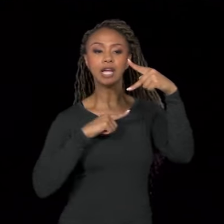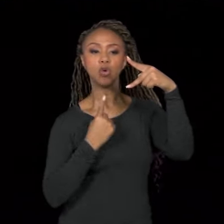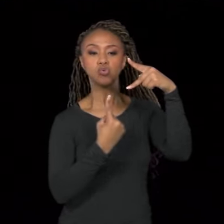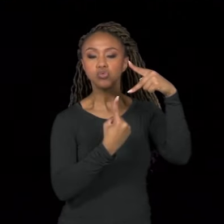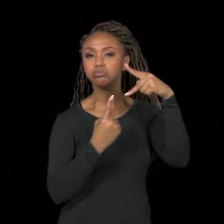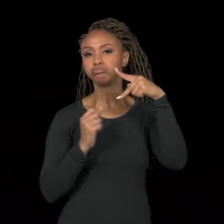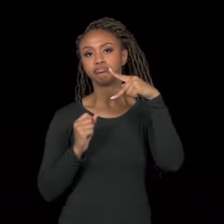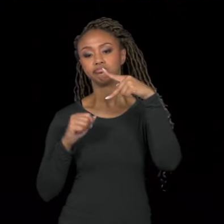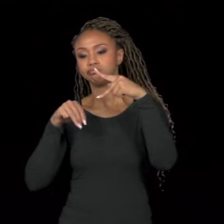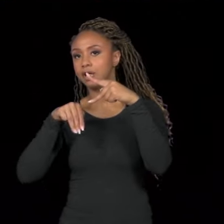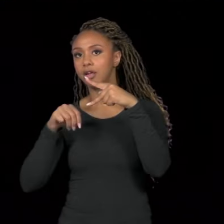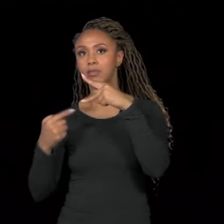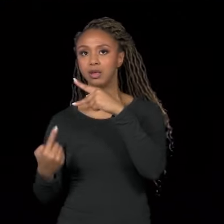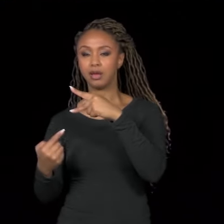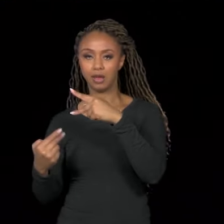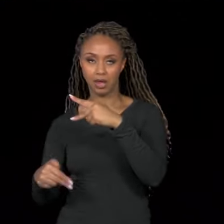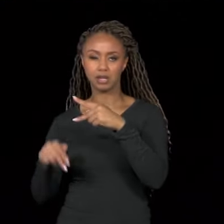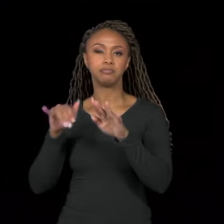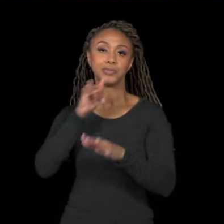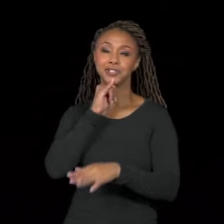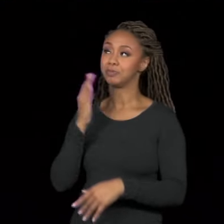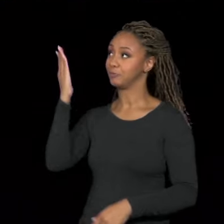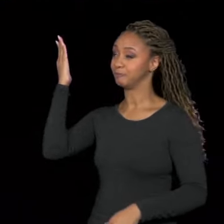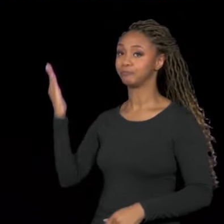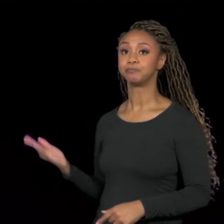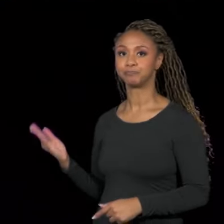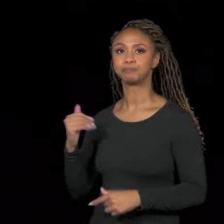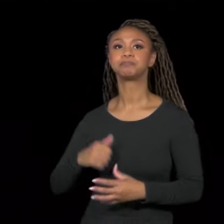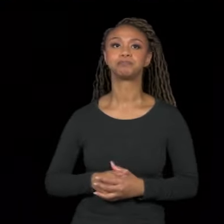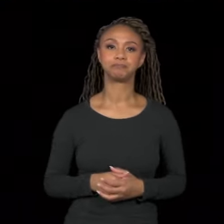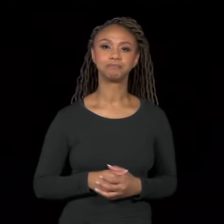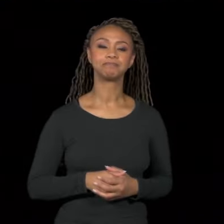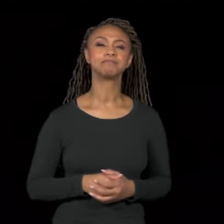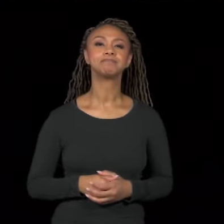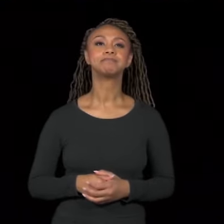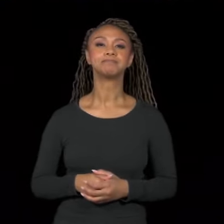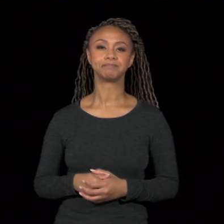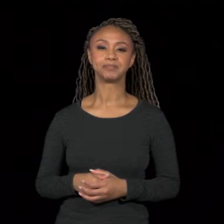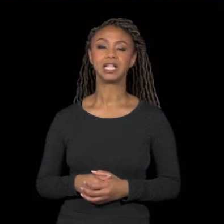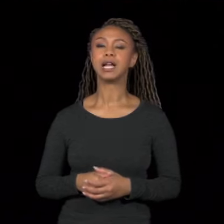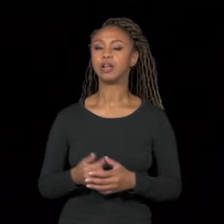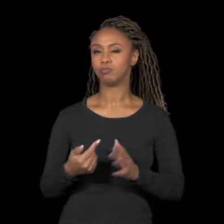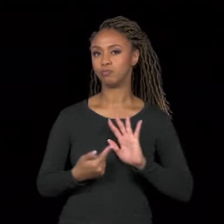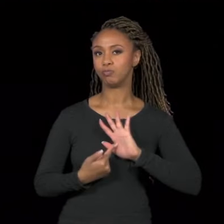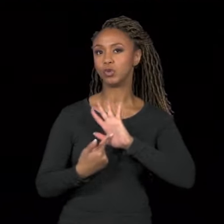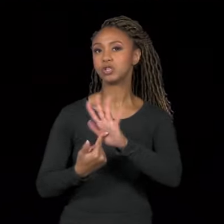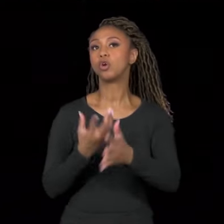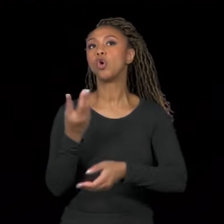BOM, NA PRIMEIRA EXPLICAÇÃO QUE EU TENHO AQUI DE UM RELACIONAMENTO COM A CARDINALIDADE DE UM PARA